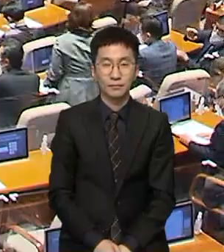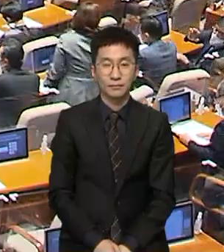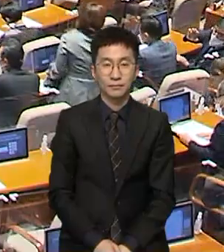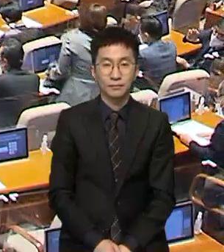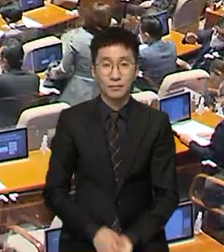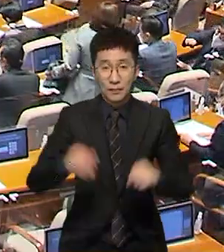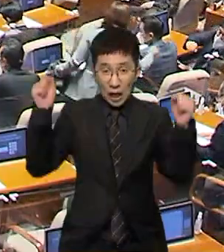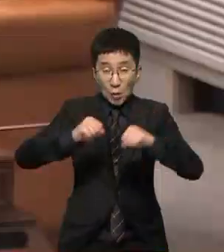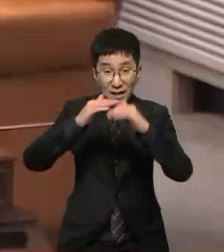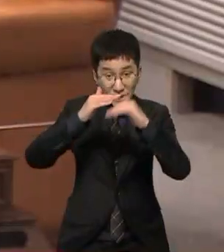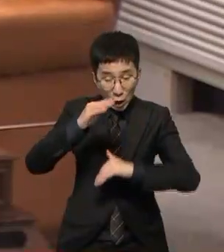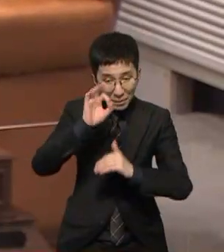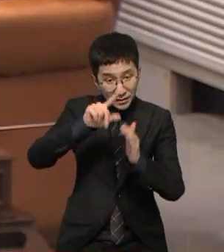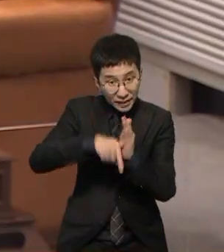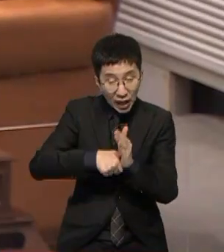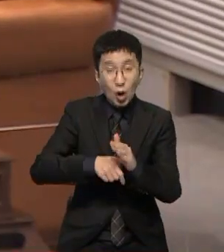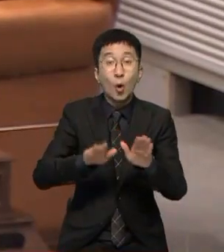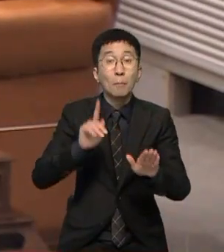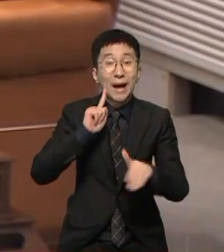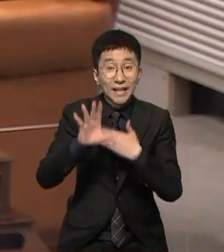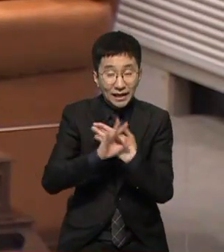(기자) 중재안대로 법안이 이달 안